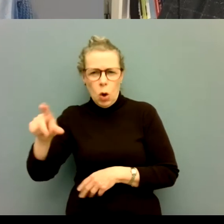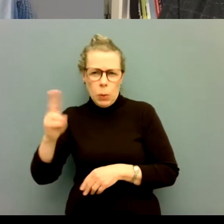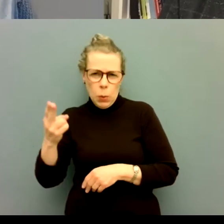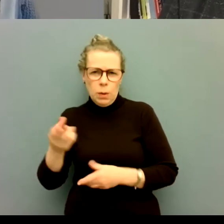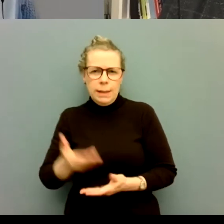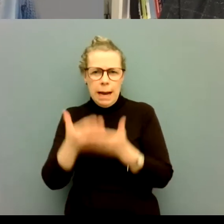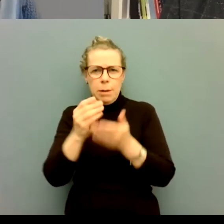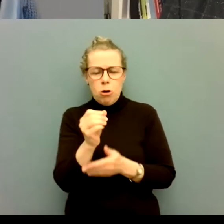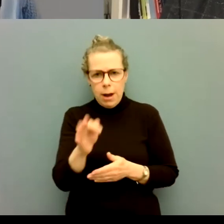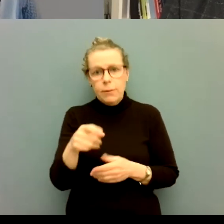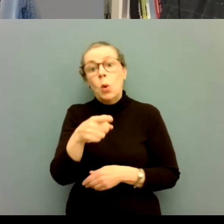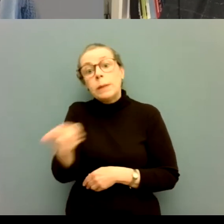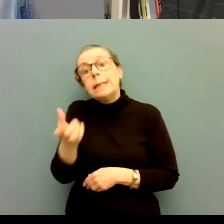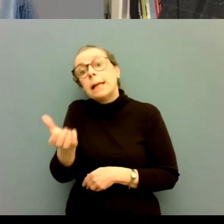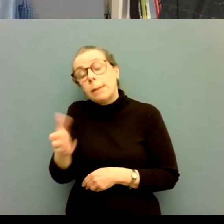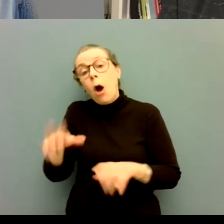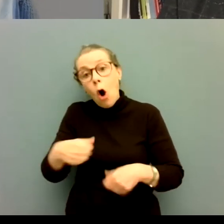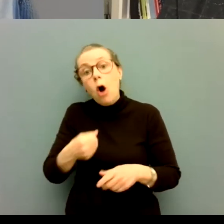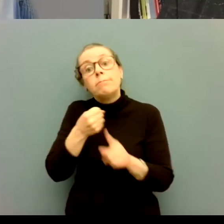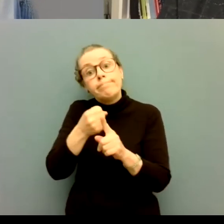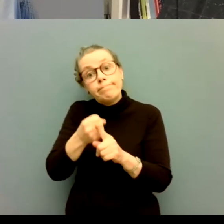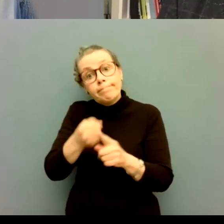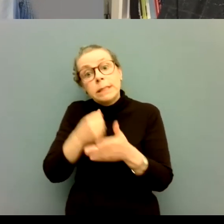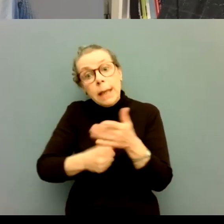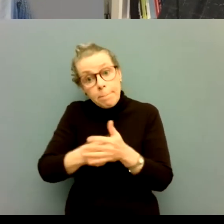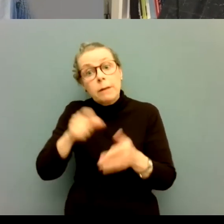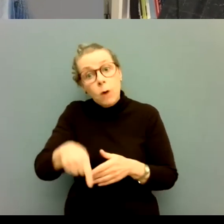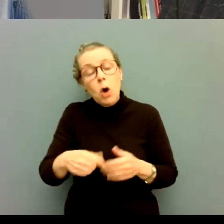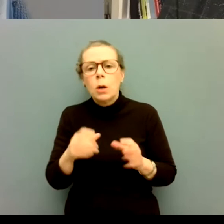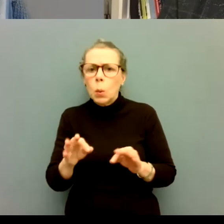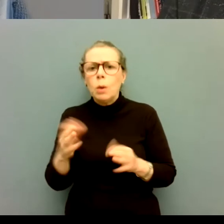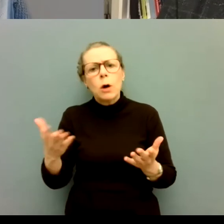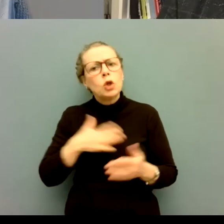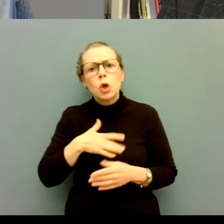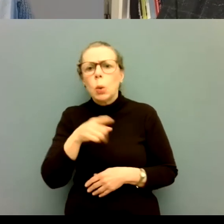ni i Centerpartiet drev på inom ramen för januariavtalet.